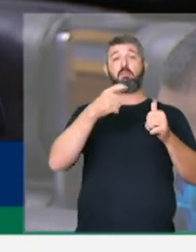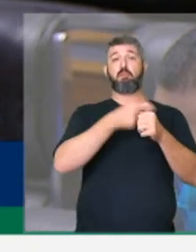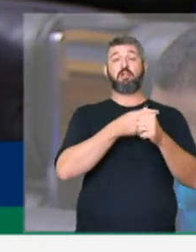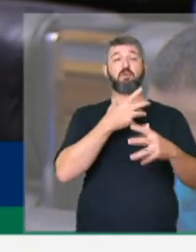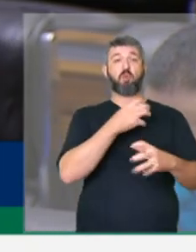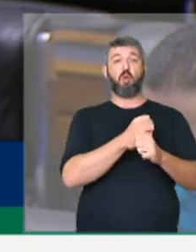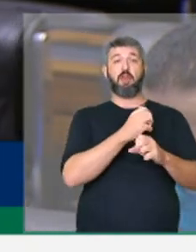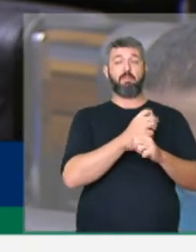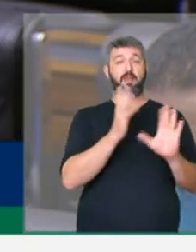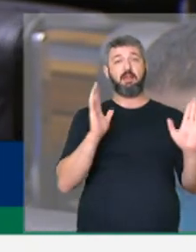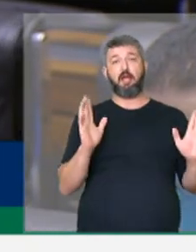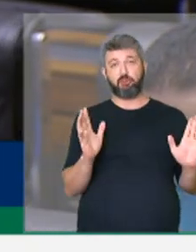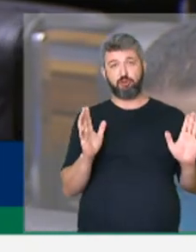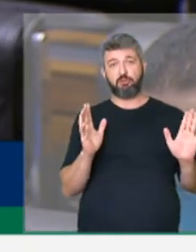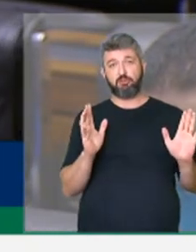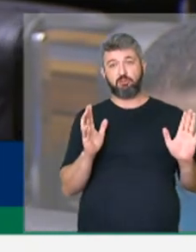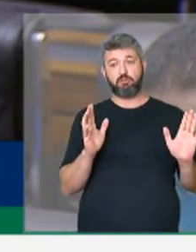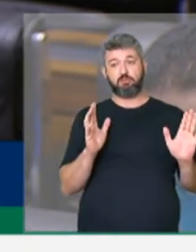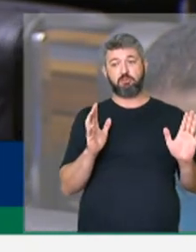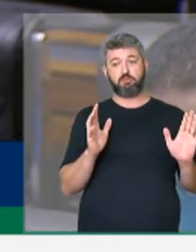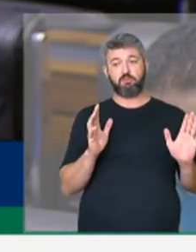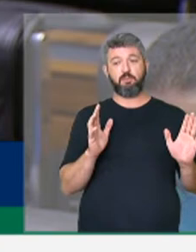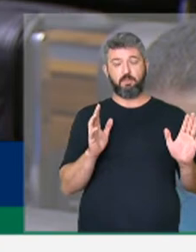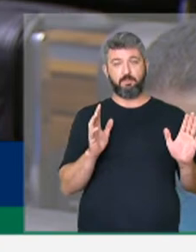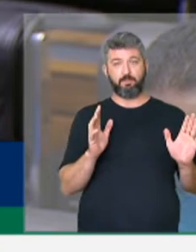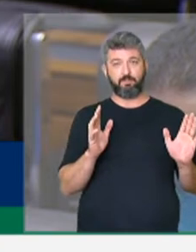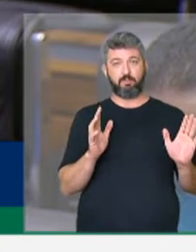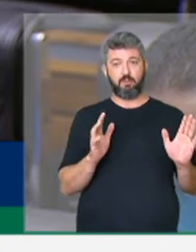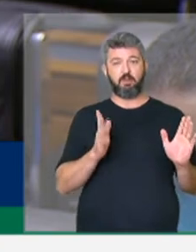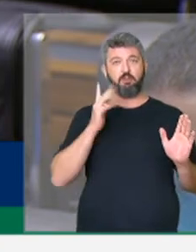FAÇO ESSE DEBATE. EM 2014 O MONTANTE DESSA DÍVIDA ALGO EM TORNO DE 21 BILHÕES. HOJE TÁ